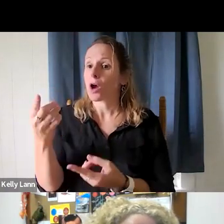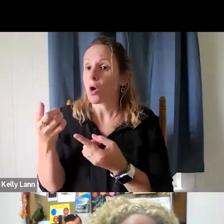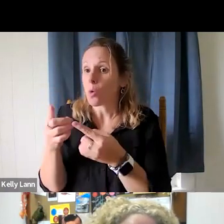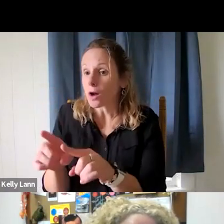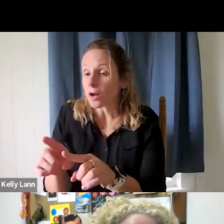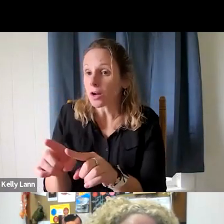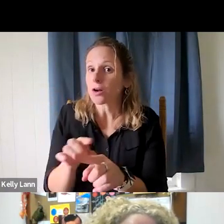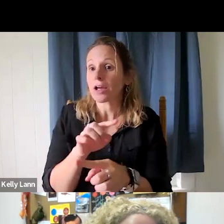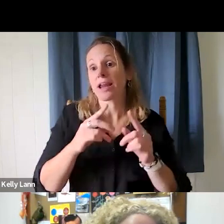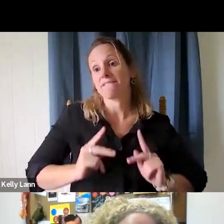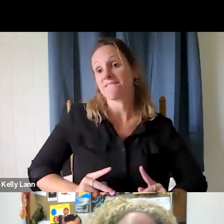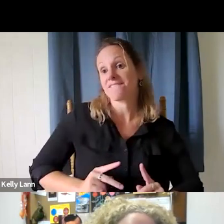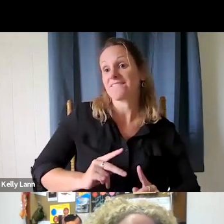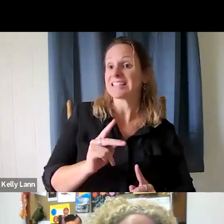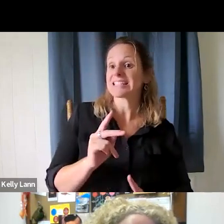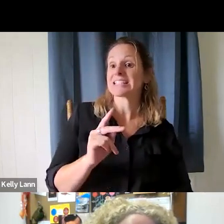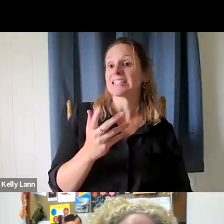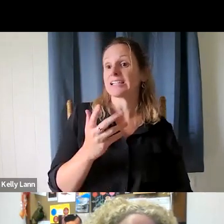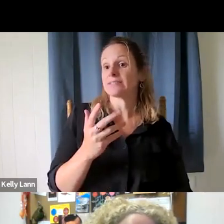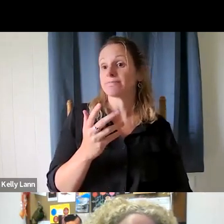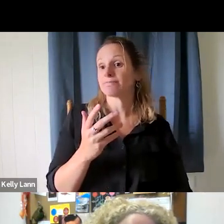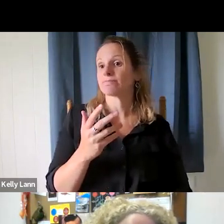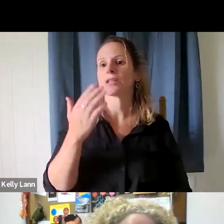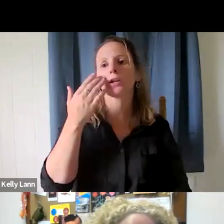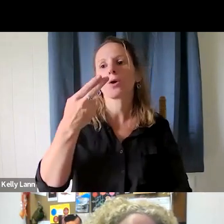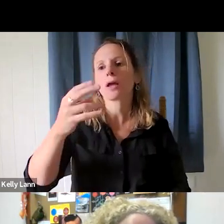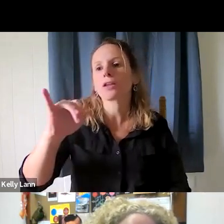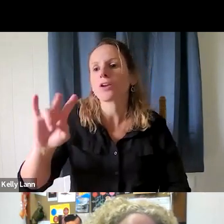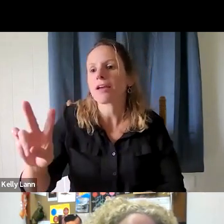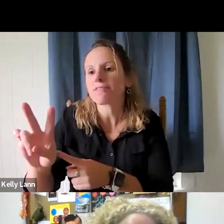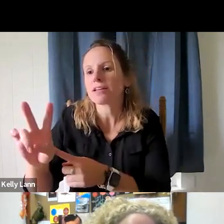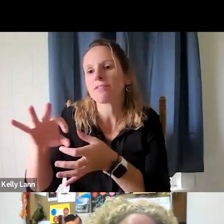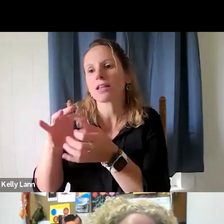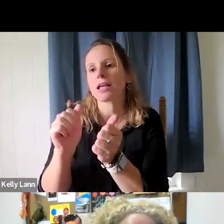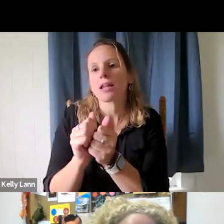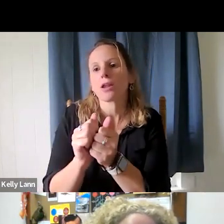y un impedimento físico como el VIH relacionado con el uso de drogas intravenosas